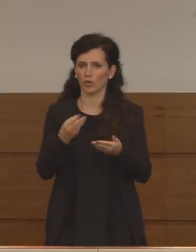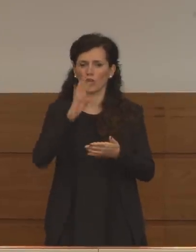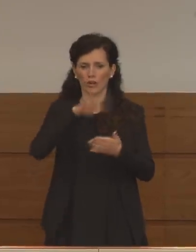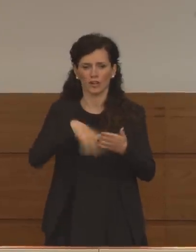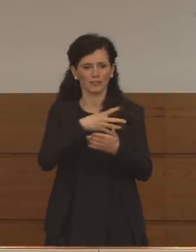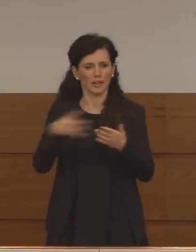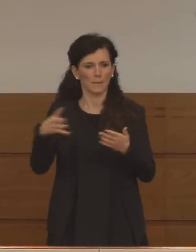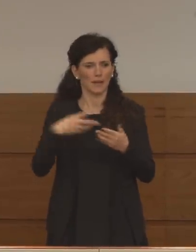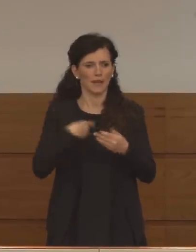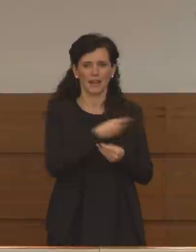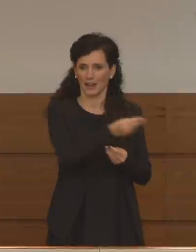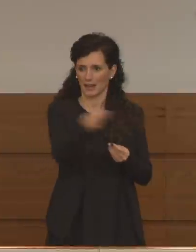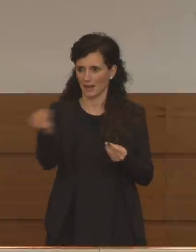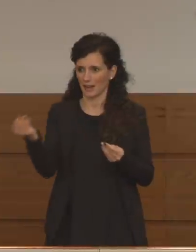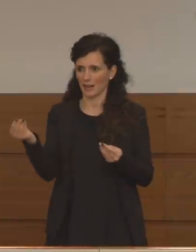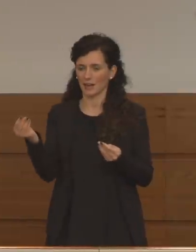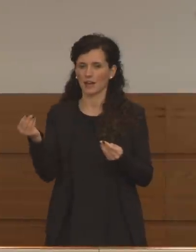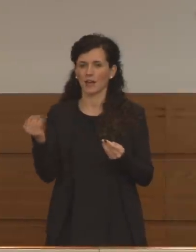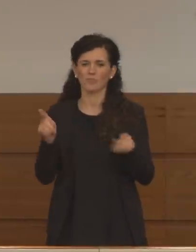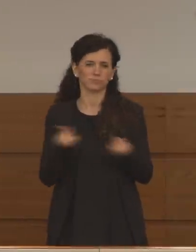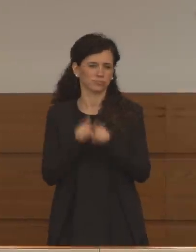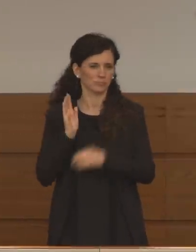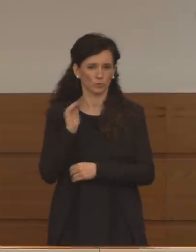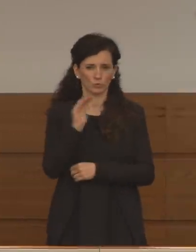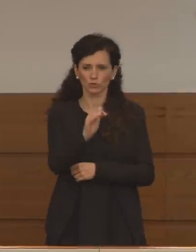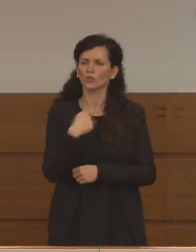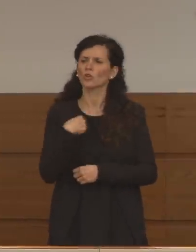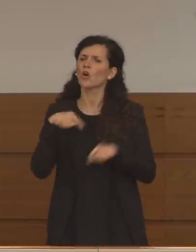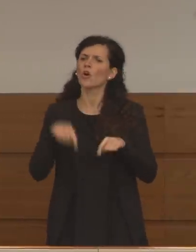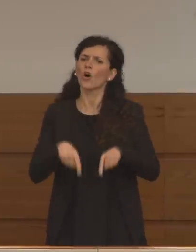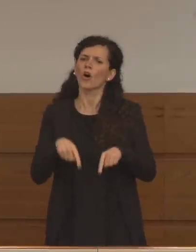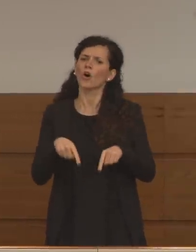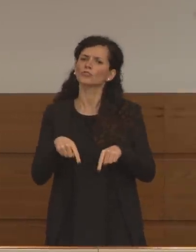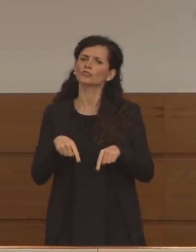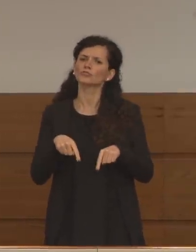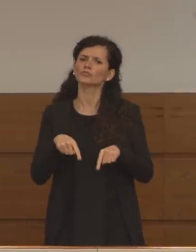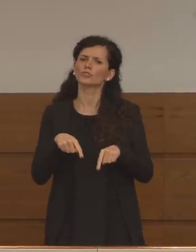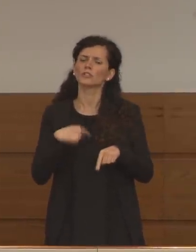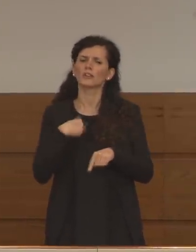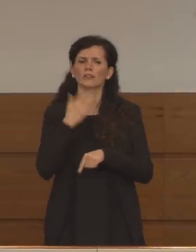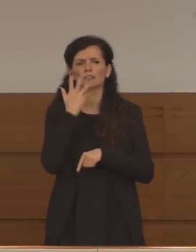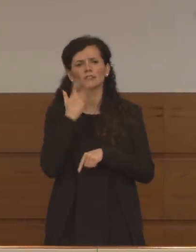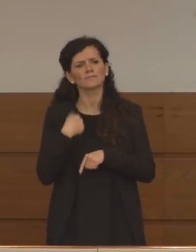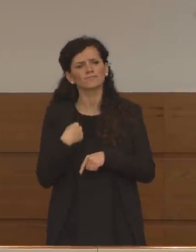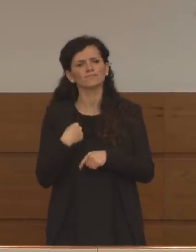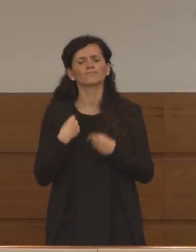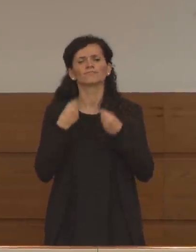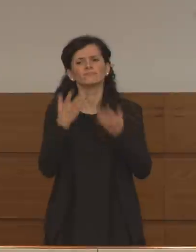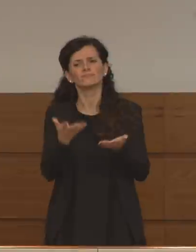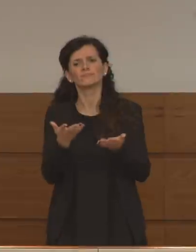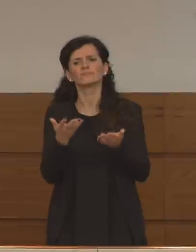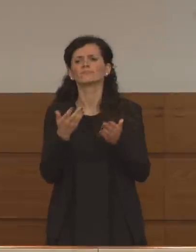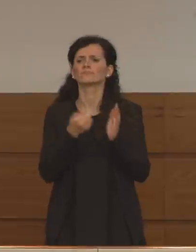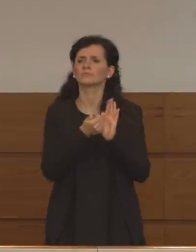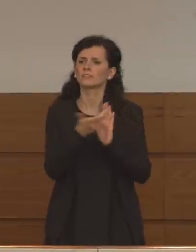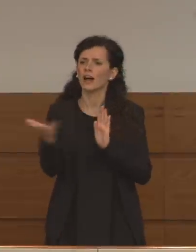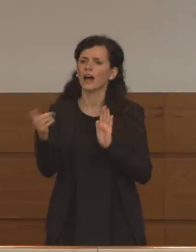giorni e oggi non vorrei darvi i dati usuali che riguardano le forze in